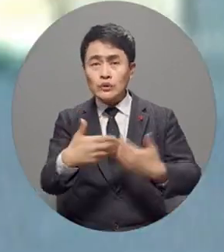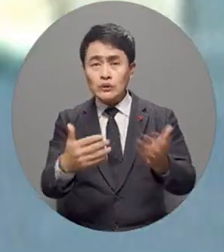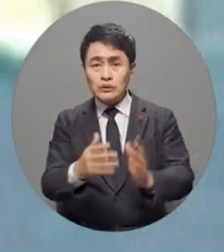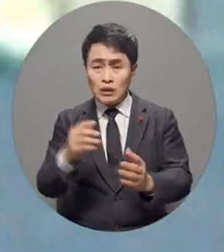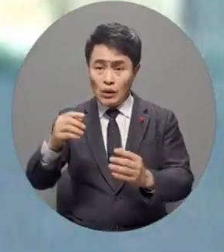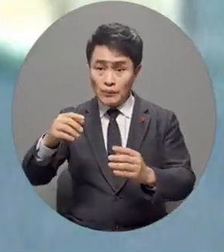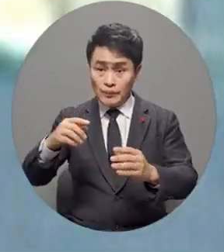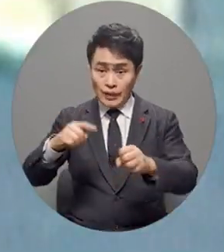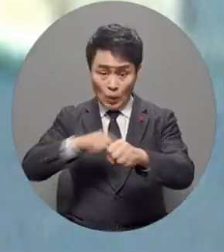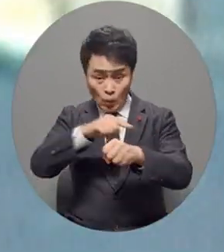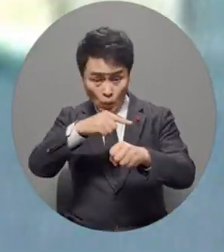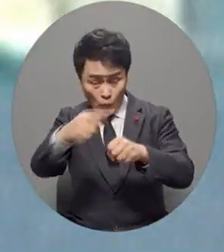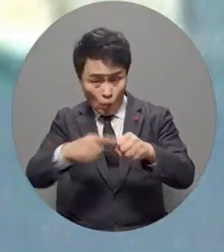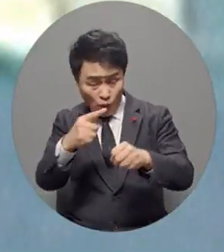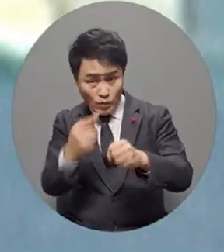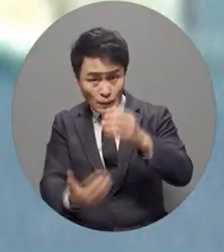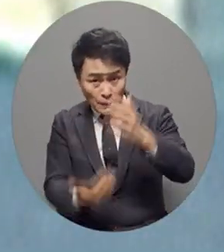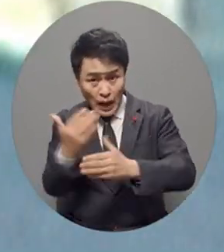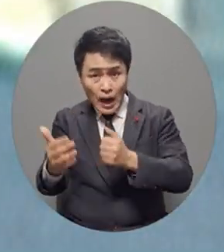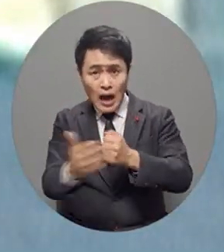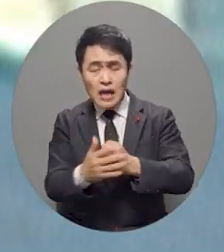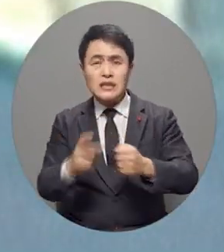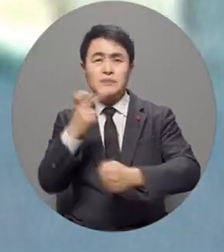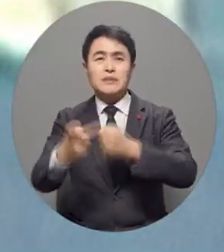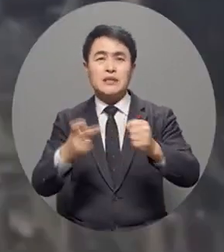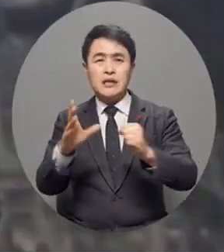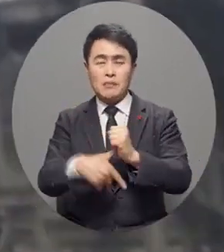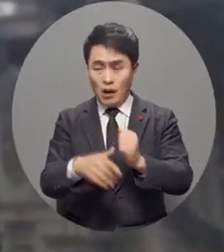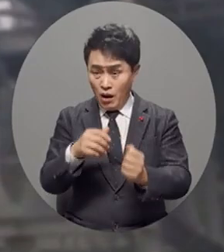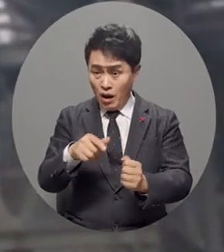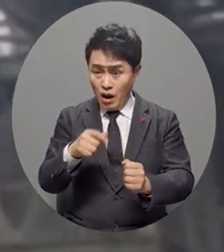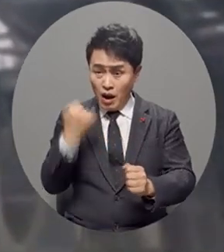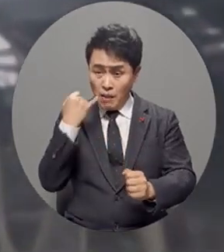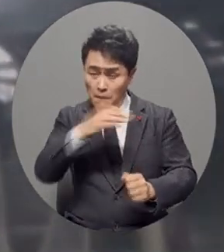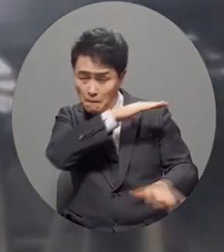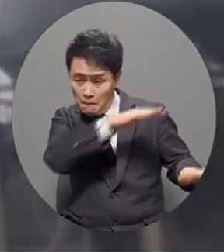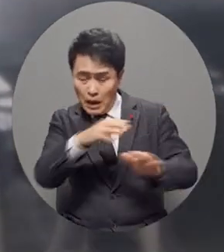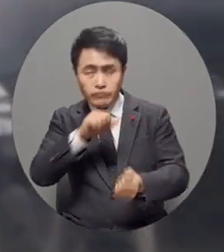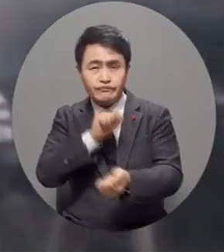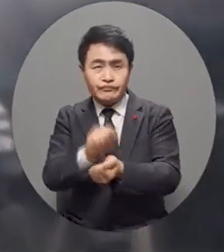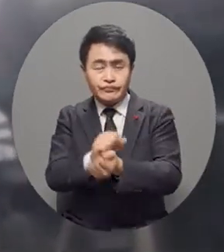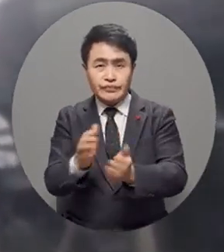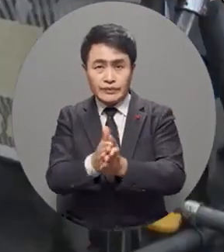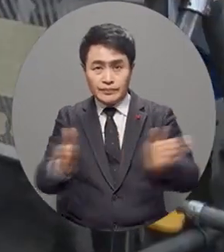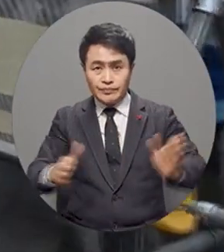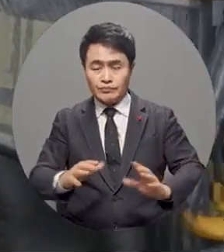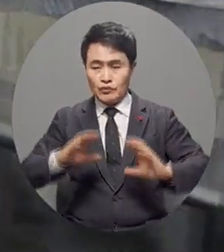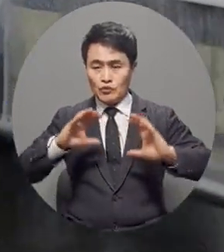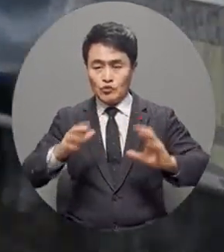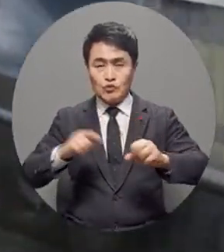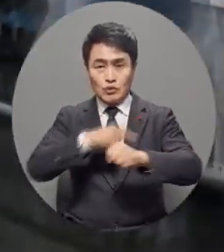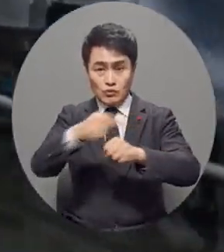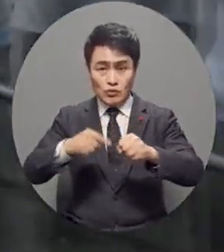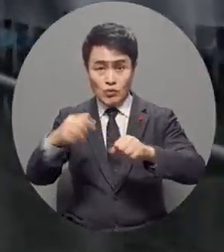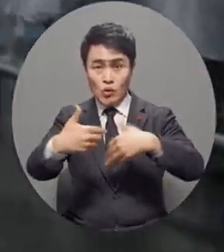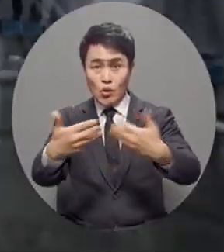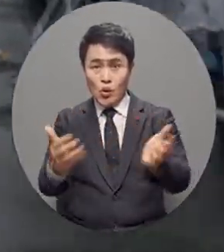일본은 지난 2011년 동일보 대지진으로 후쿠시마 제1원전에서 사고가 발생한 지 약 12년 만에 오염수 해양 방류를 시작했습니다.